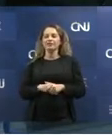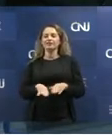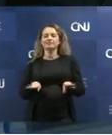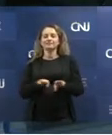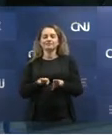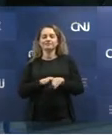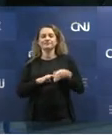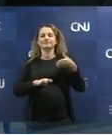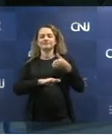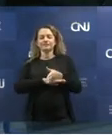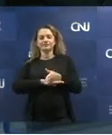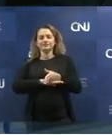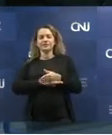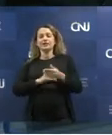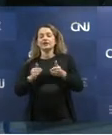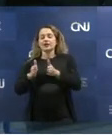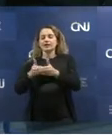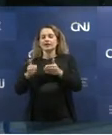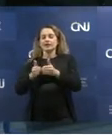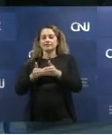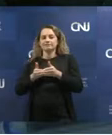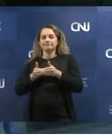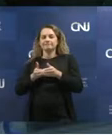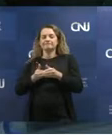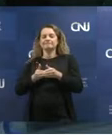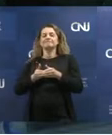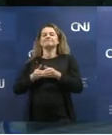peço vênia a eminente relatora para acompanhar